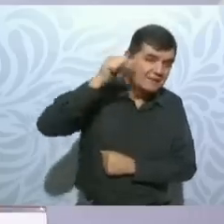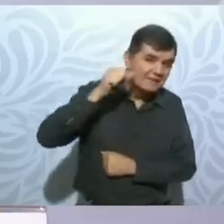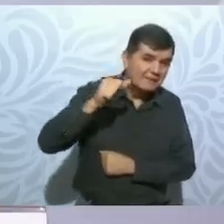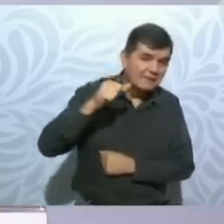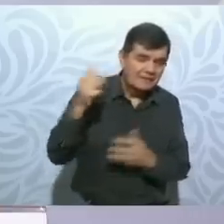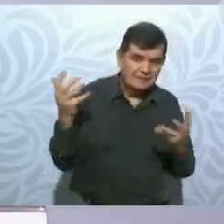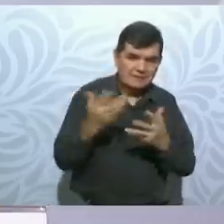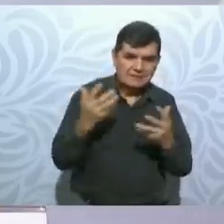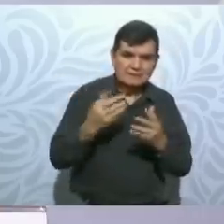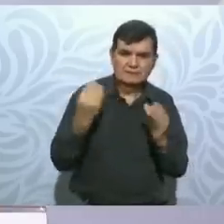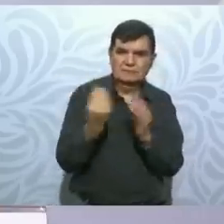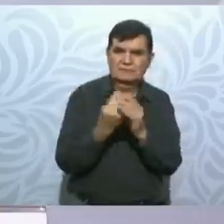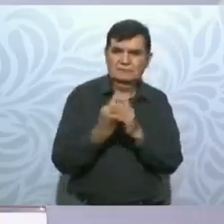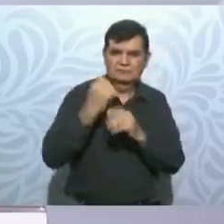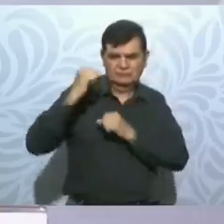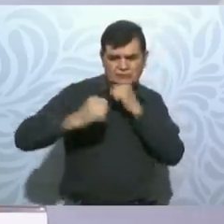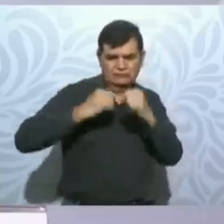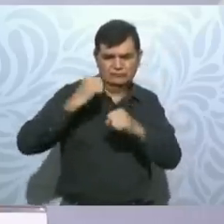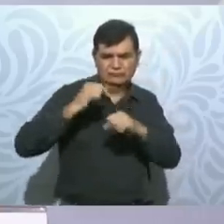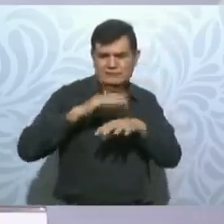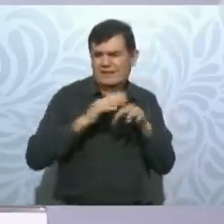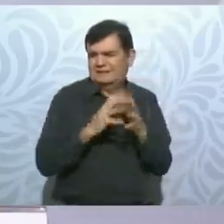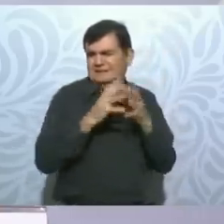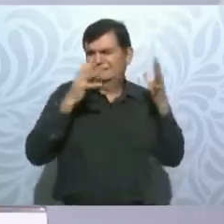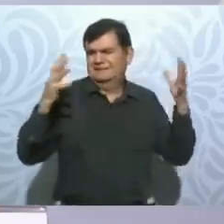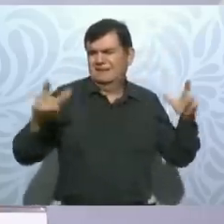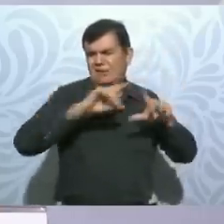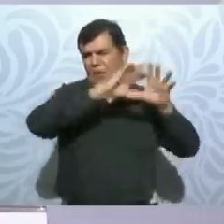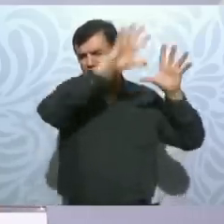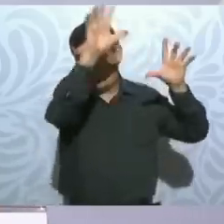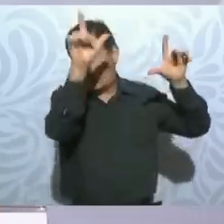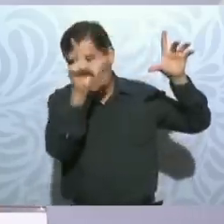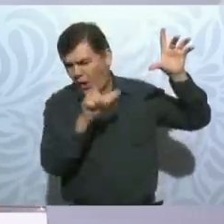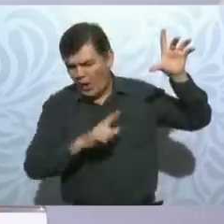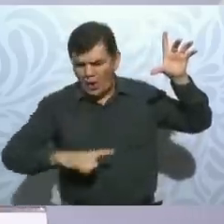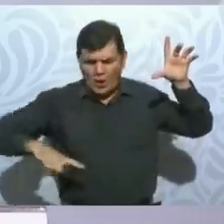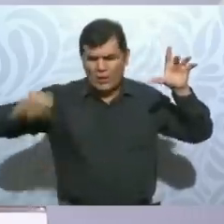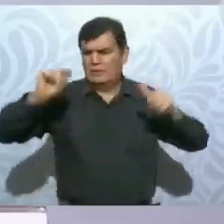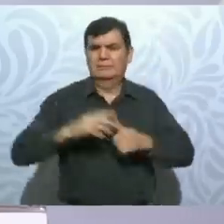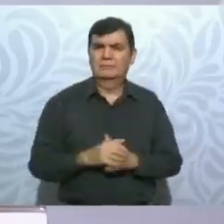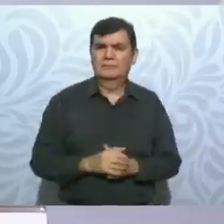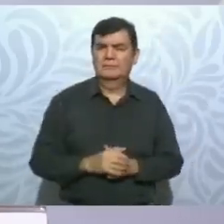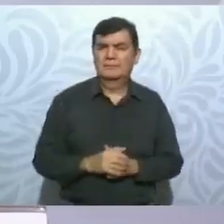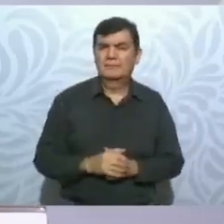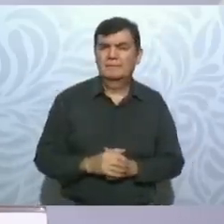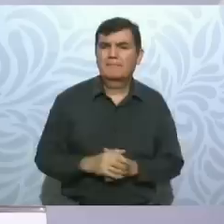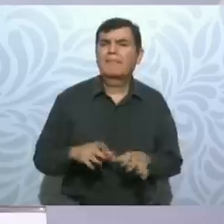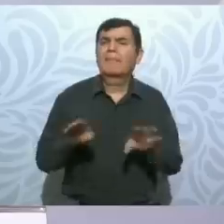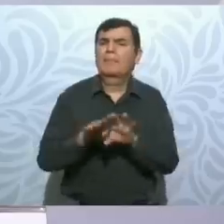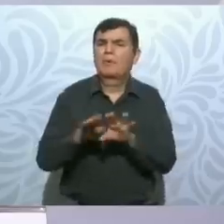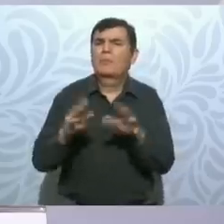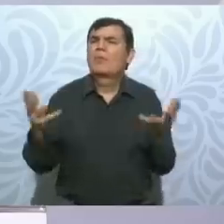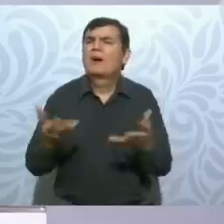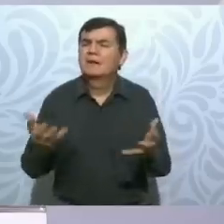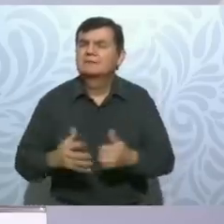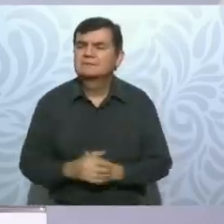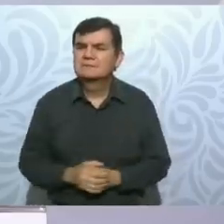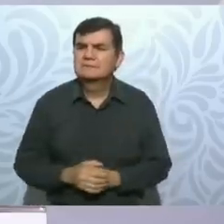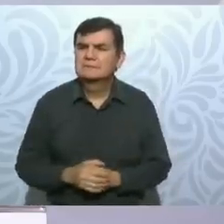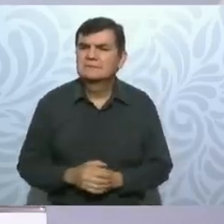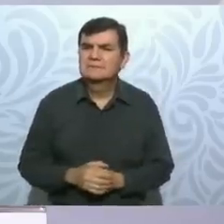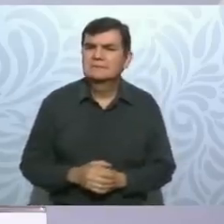clase de vox más grande del mundo en toda la república cómo lo vamos a lograr trabajando